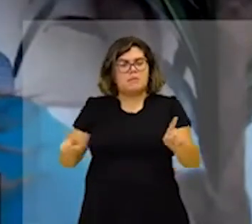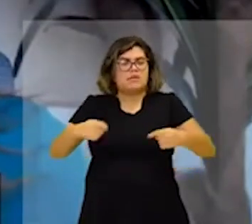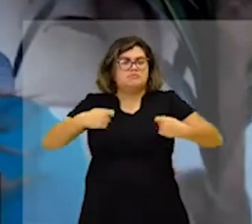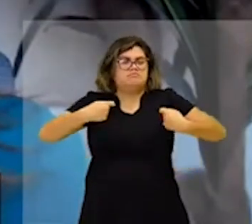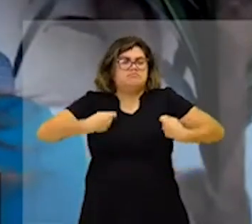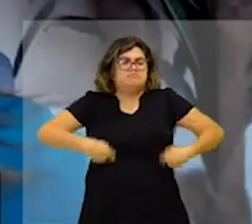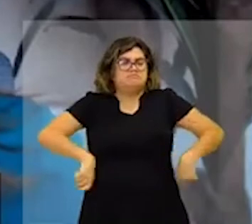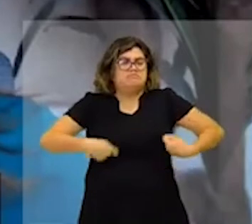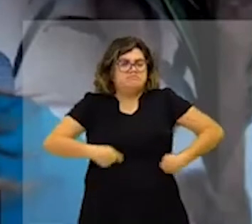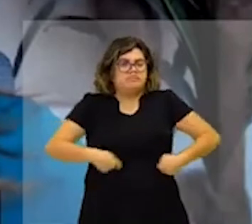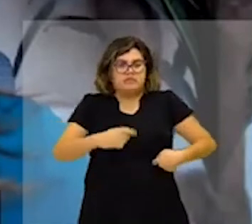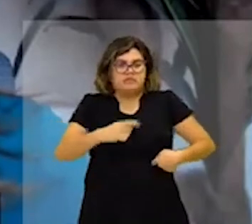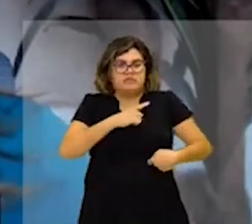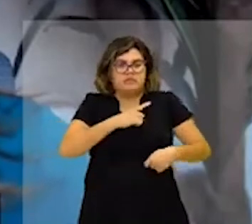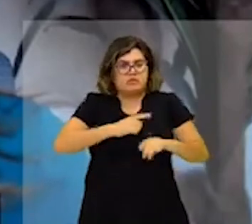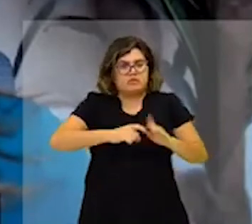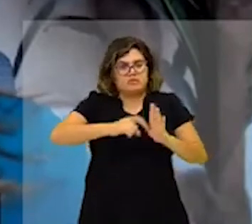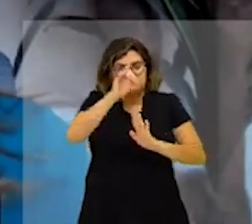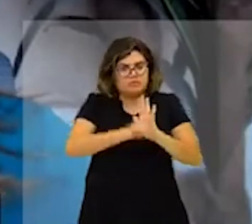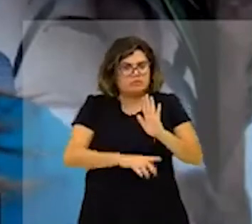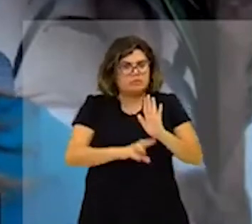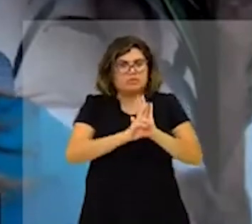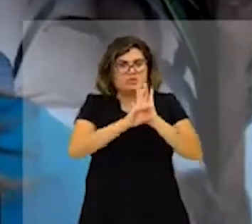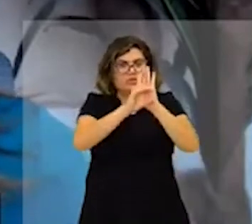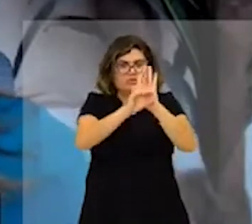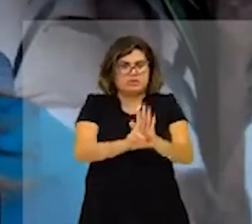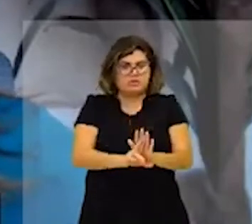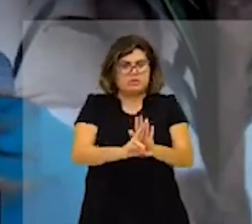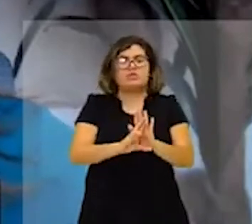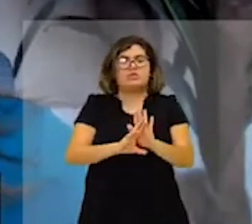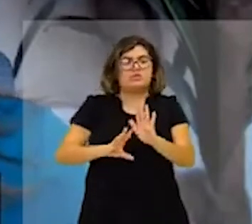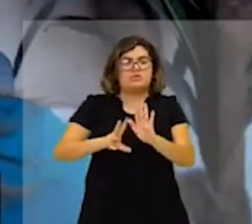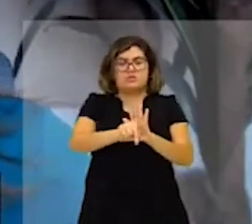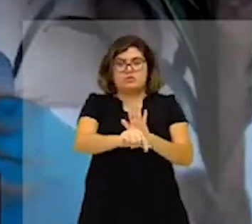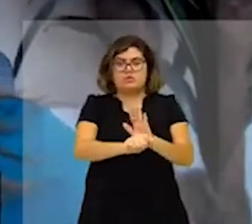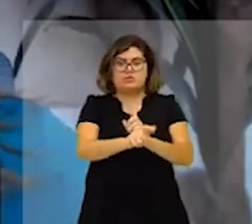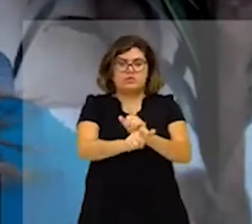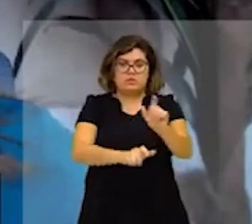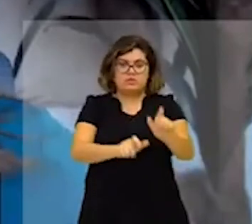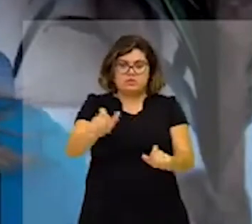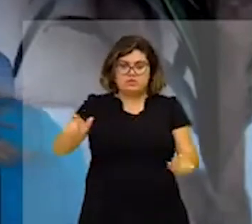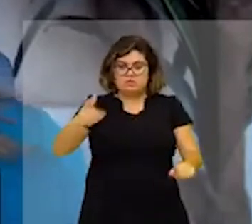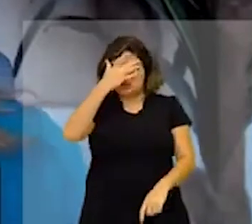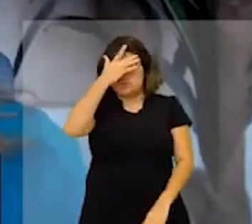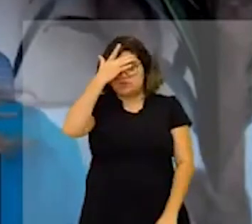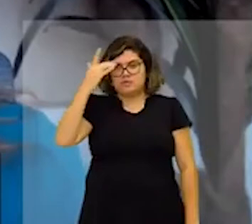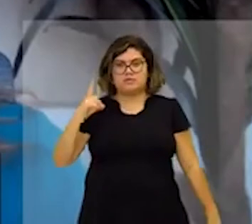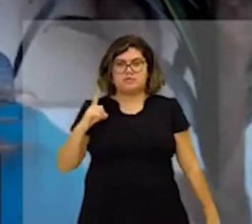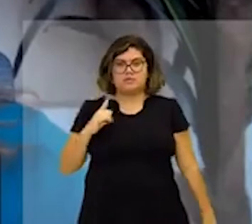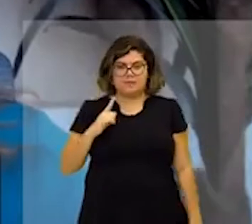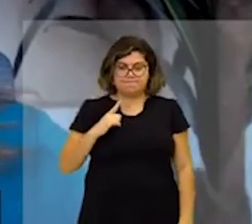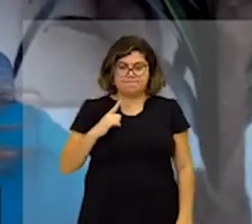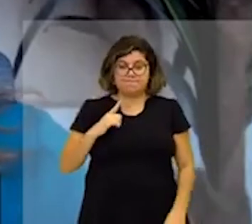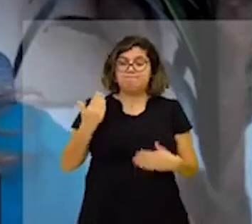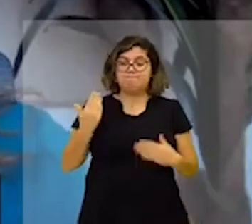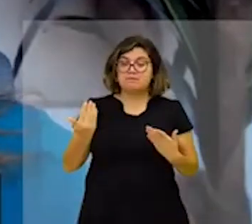com seu direito de representatividade e todos os demais agradeço imensamente a possibilidade